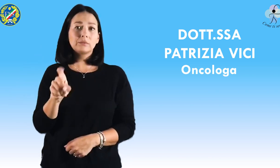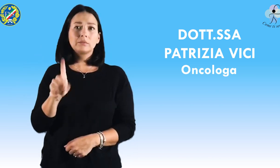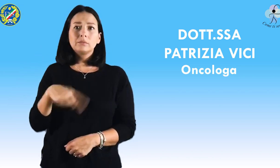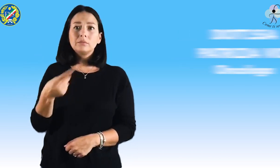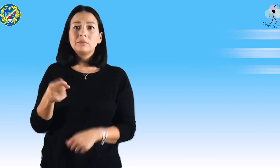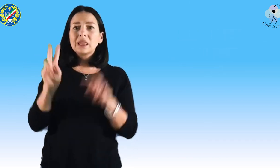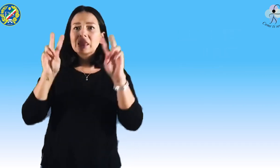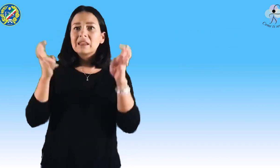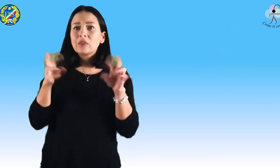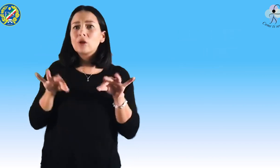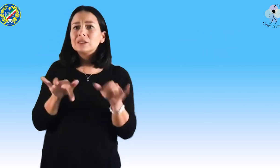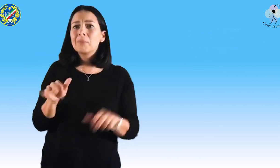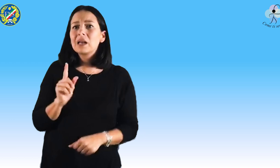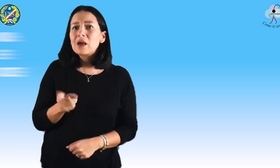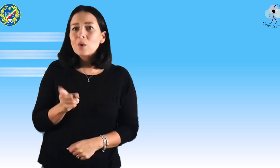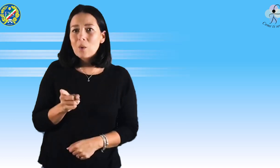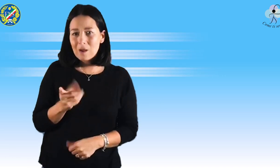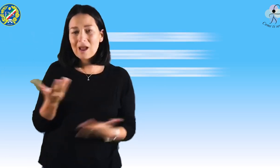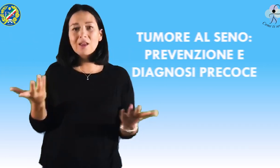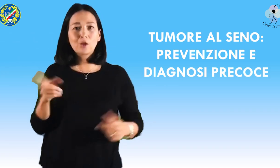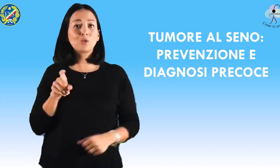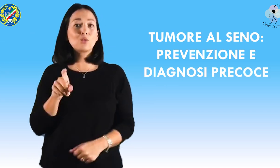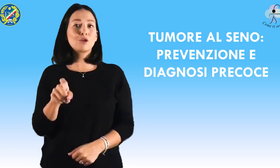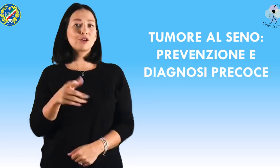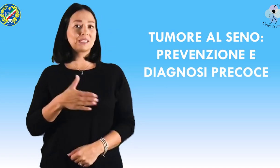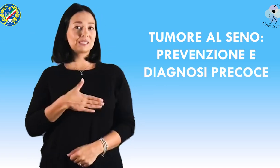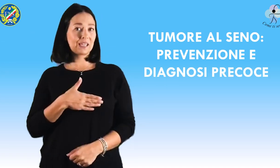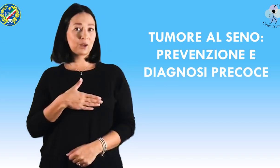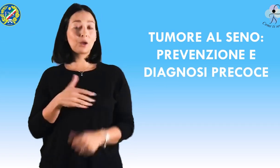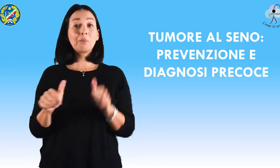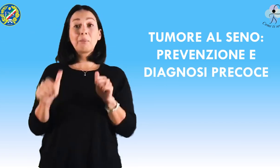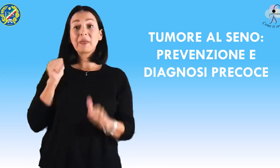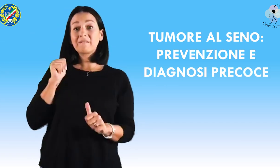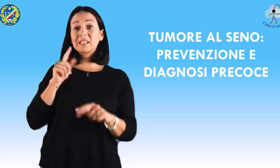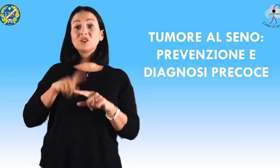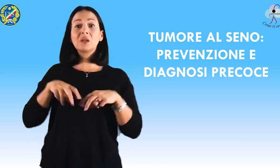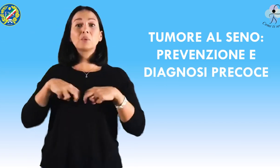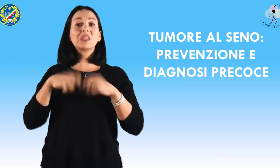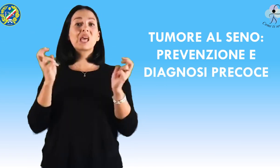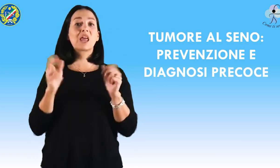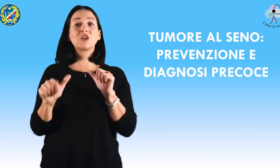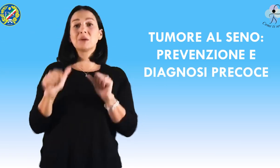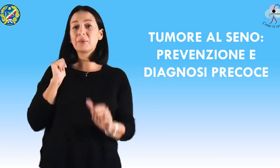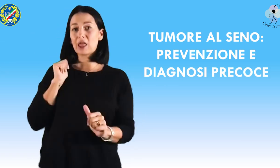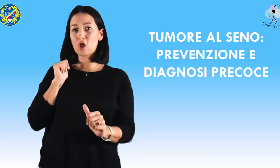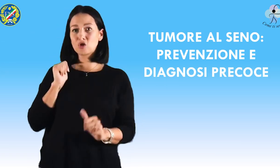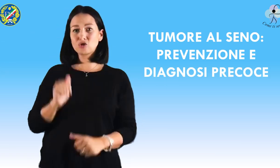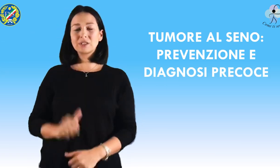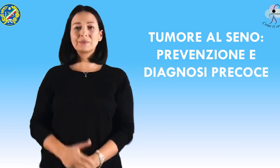che parlerà di "Tumore al seno: prevenzione e diagnosi precoce".